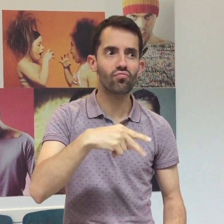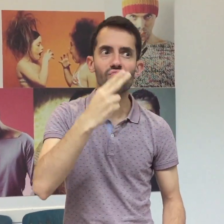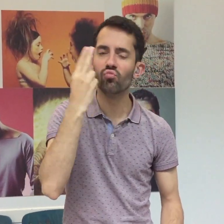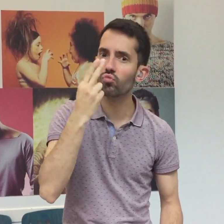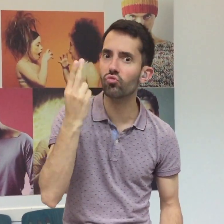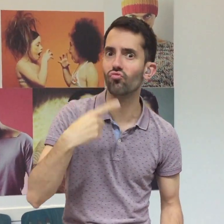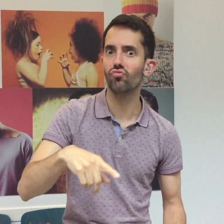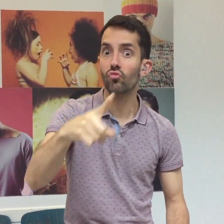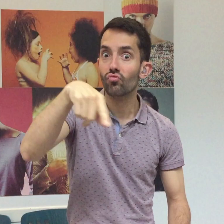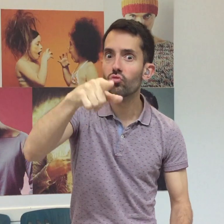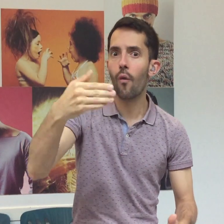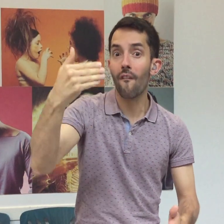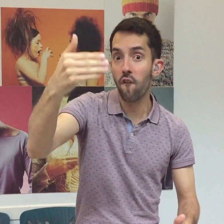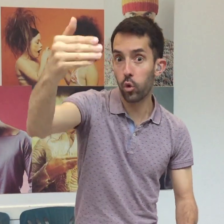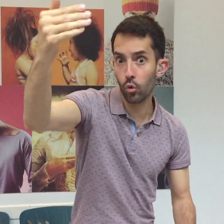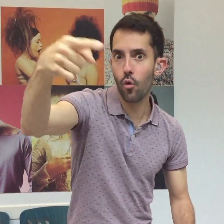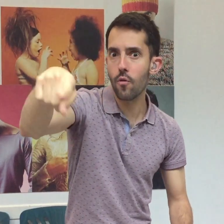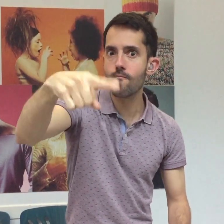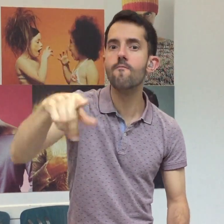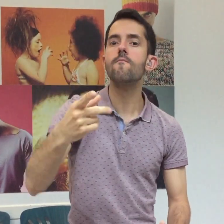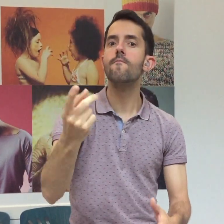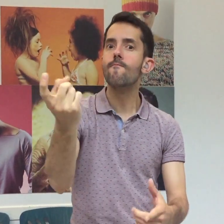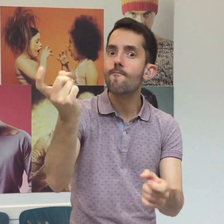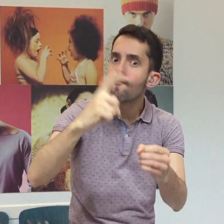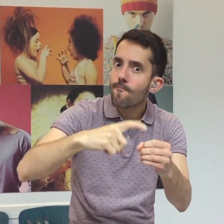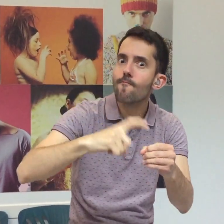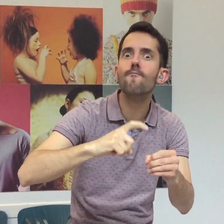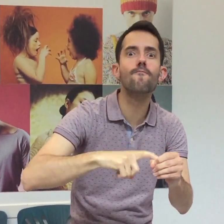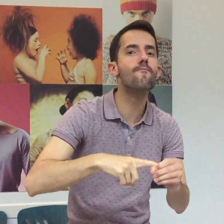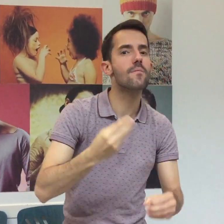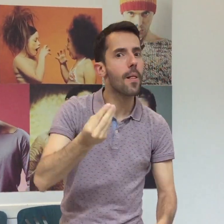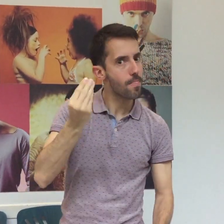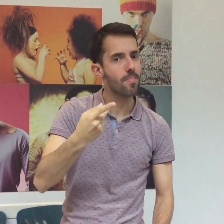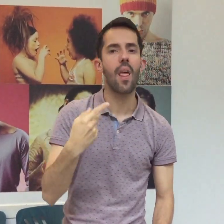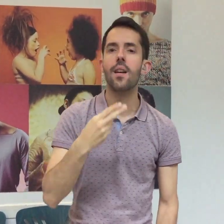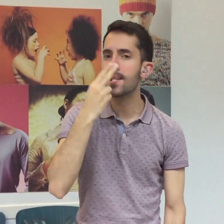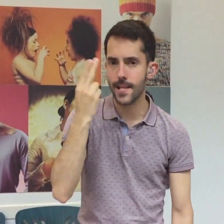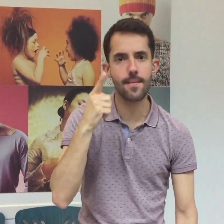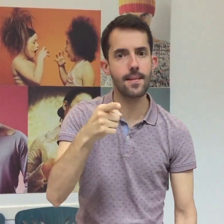ha sido muy interesante, por lo que os recomiendo que participéis en futuros eventos.